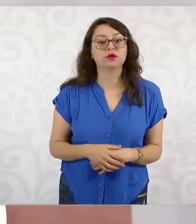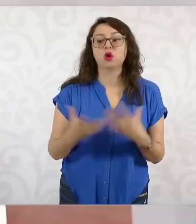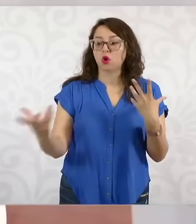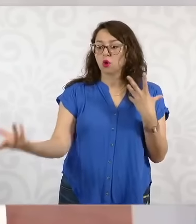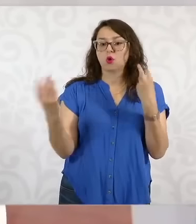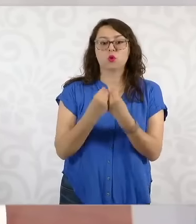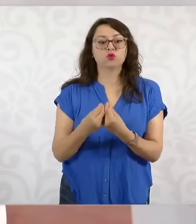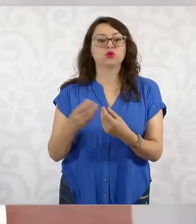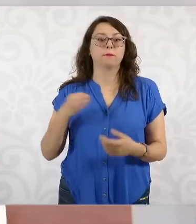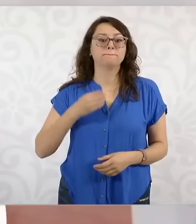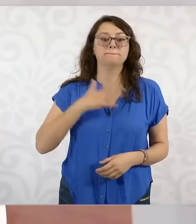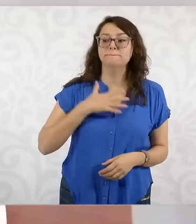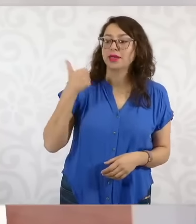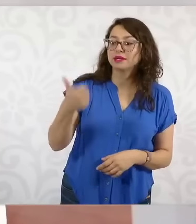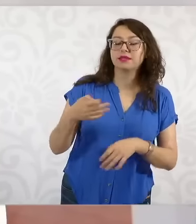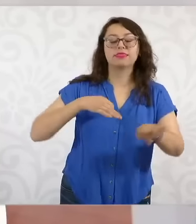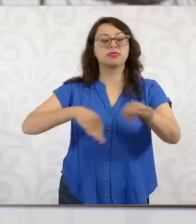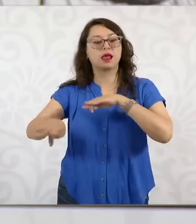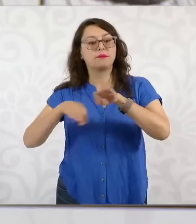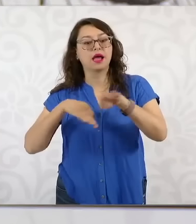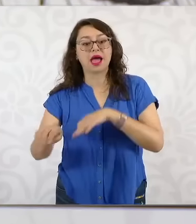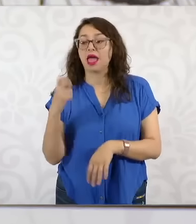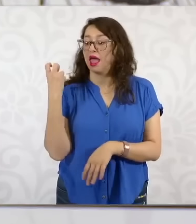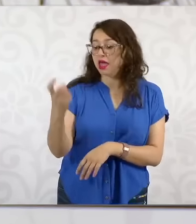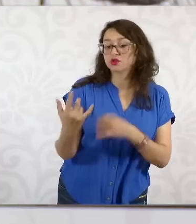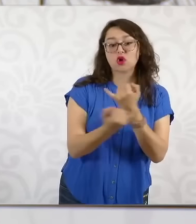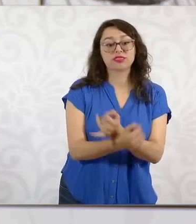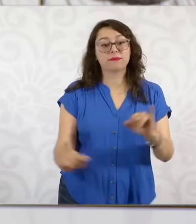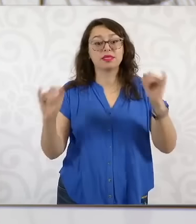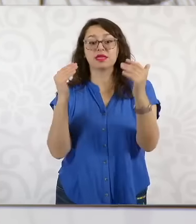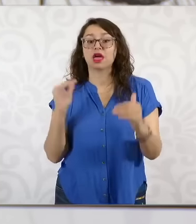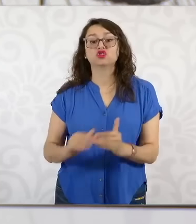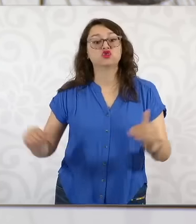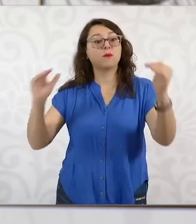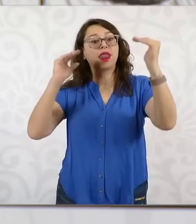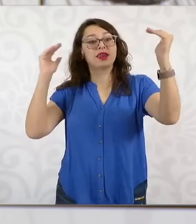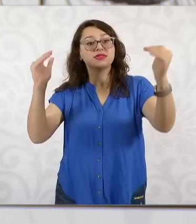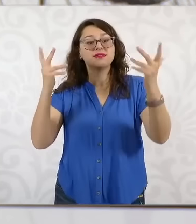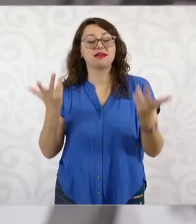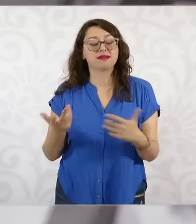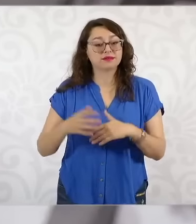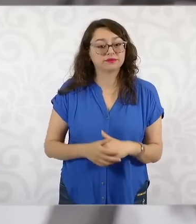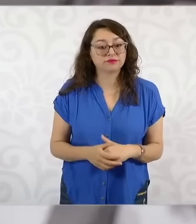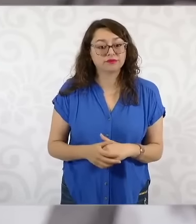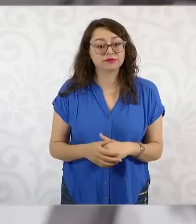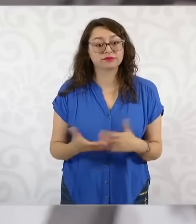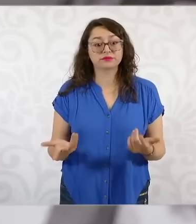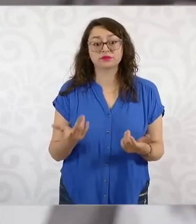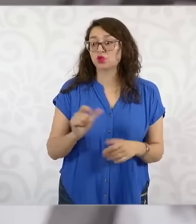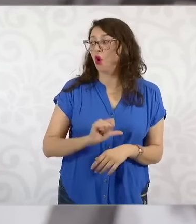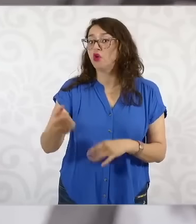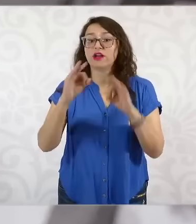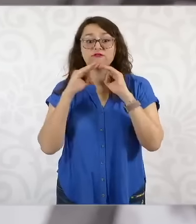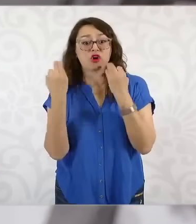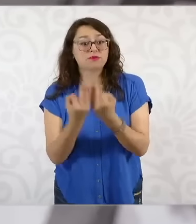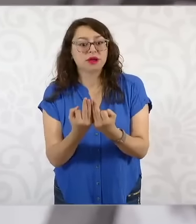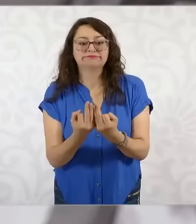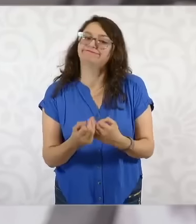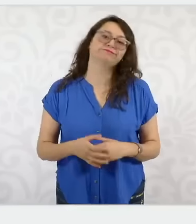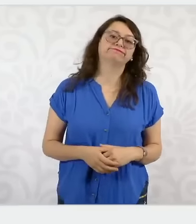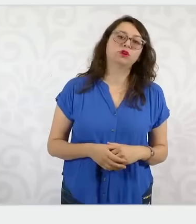para el bienestar del pueblo y eso requiere independencia y soberanía. De otra manera, no.